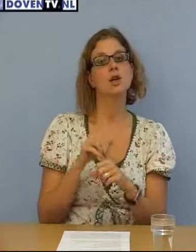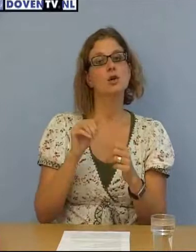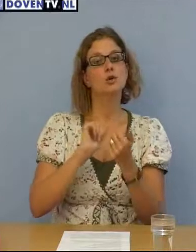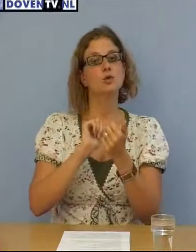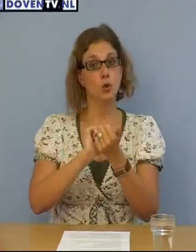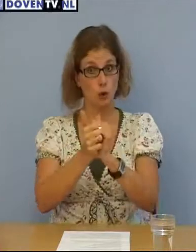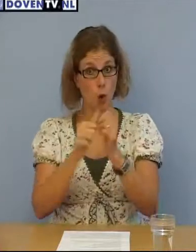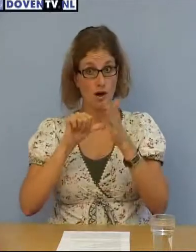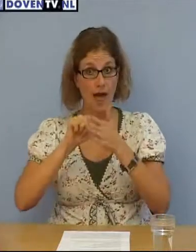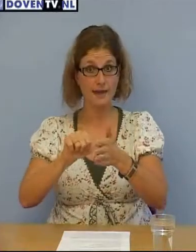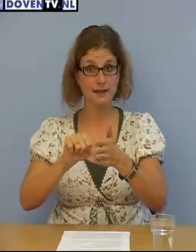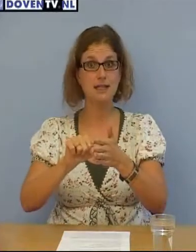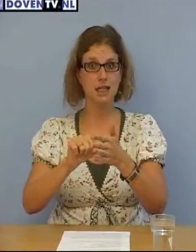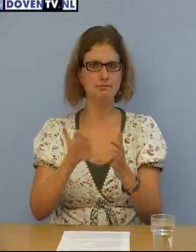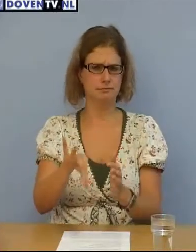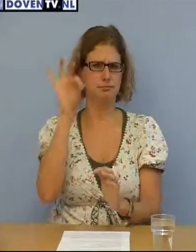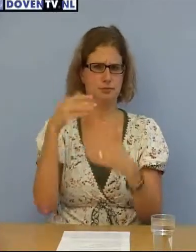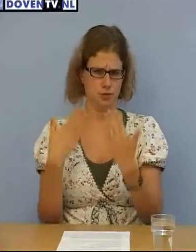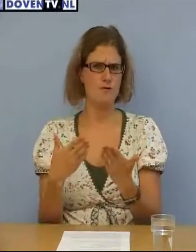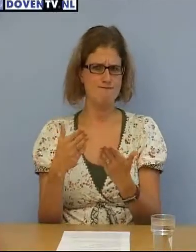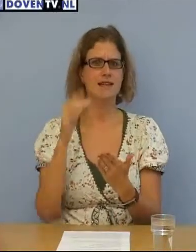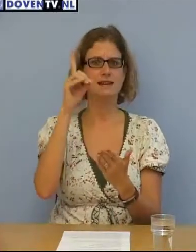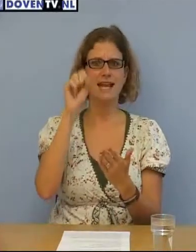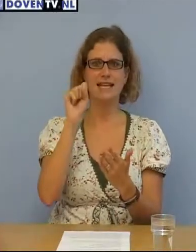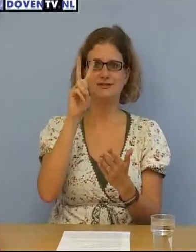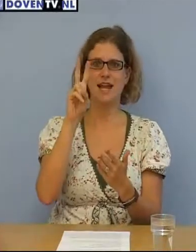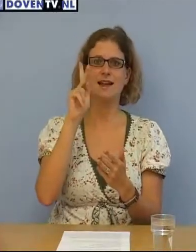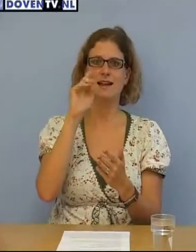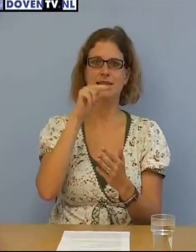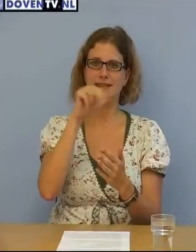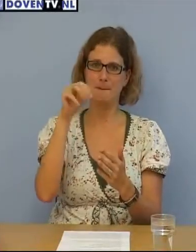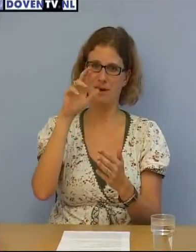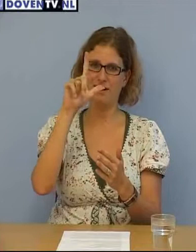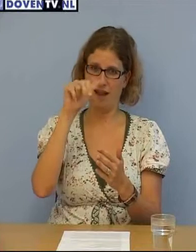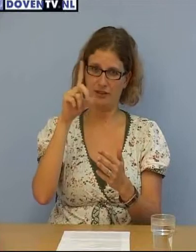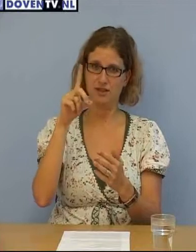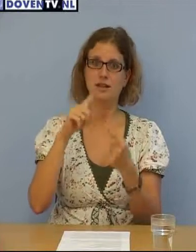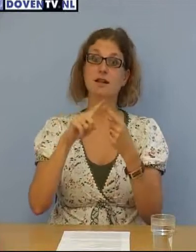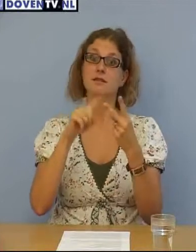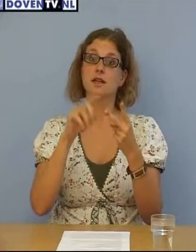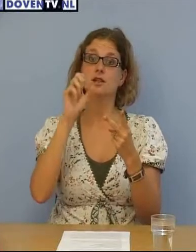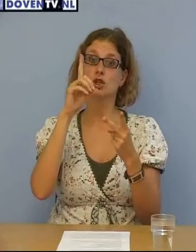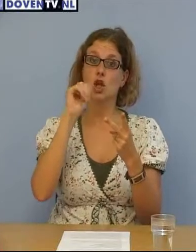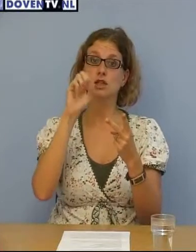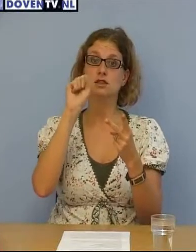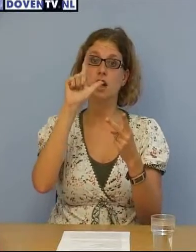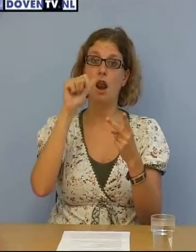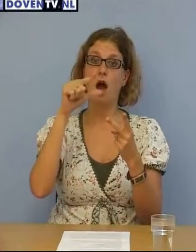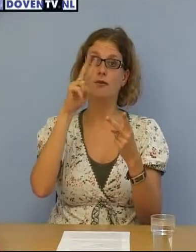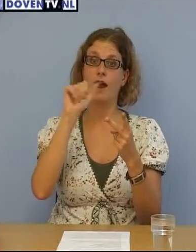De toernooileiding kwam tot de conclusie dat DSV Kennemerland en De Slagvaarders...